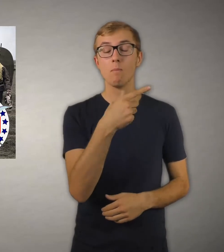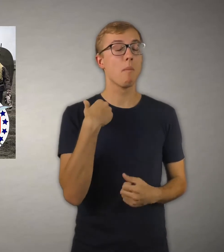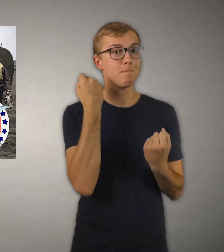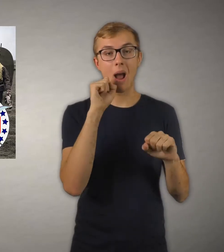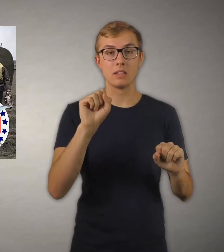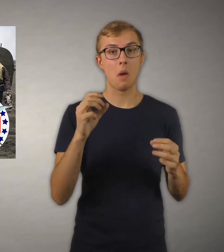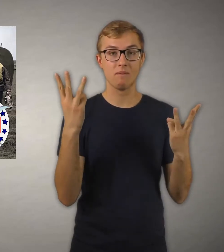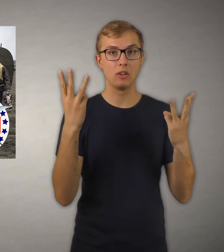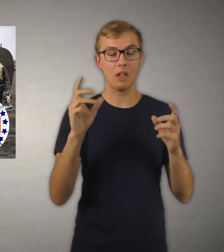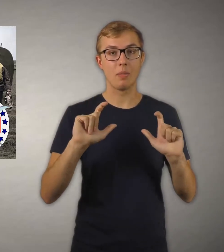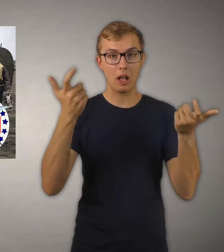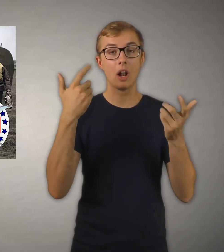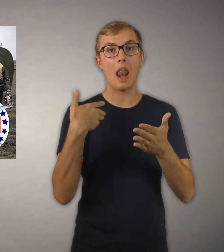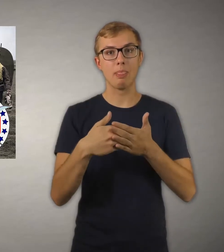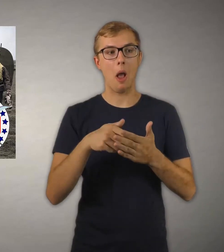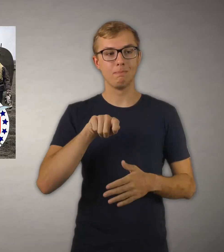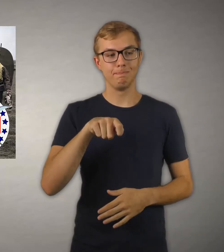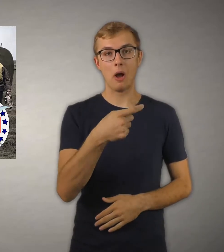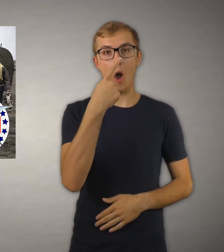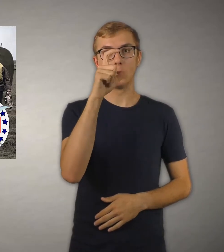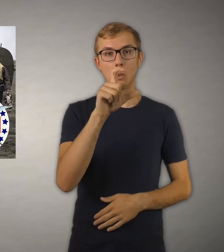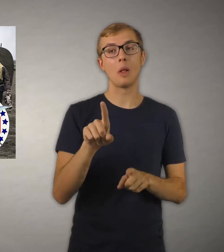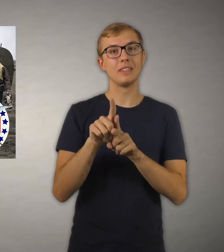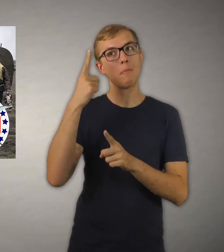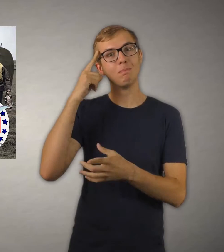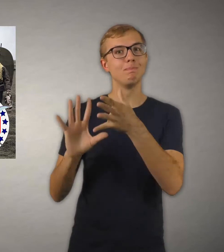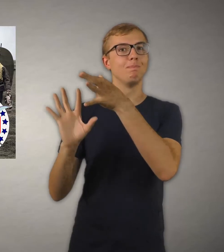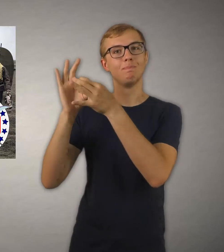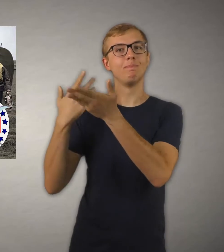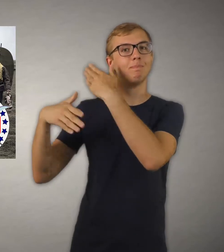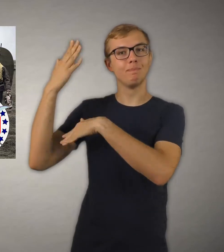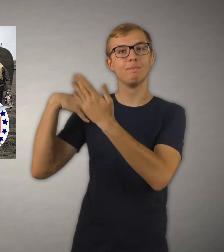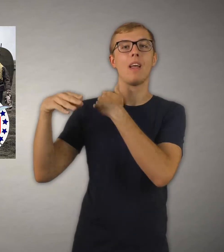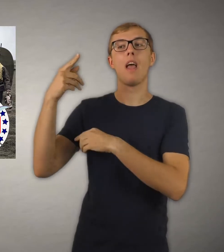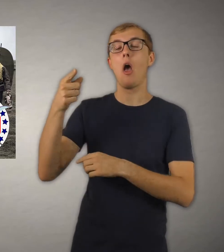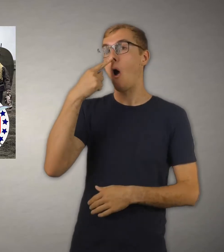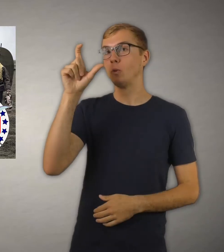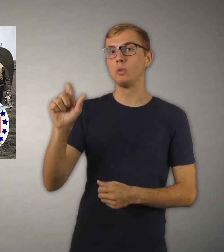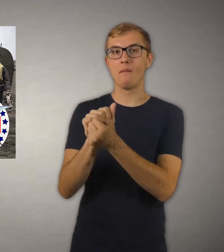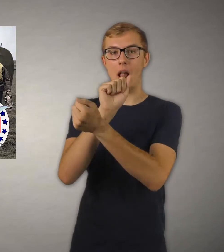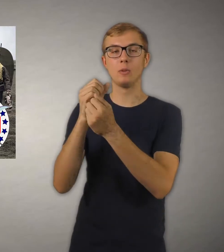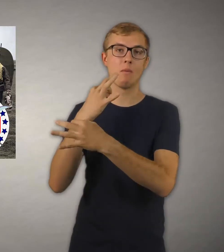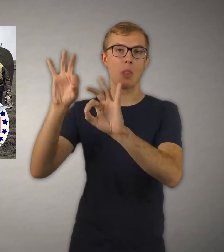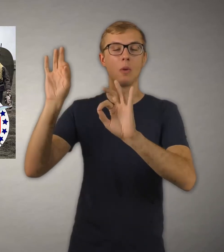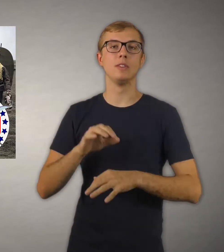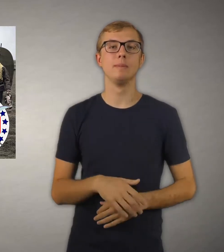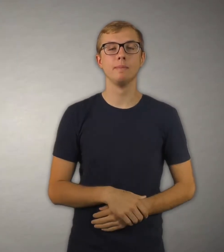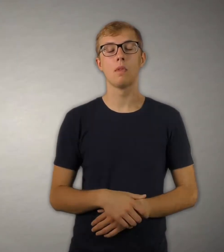Ponieważ wydarzenie to było bardzo ważne, nadano im na cześć jego walk nazwę Tadeusza Kościuszki.